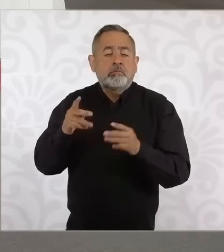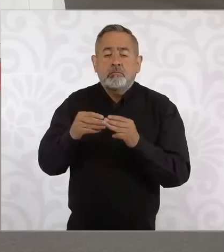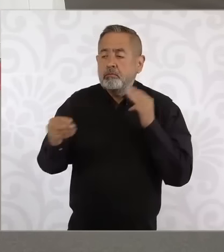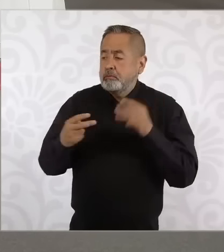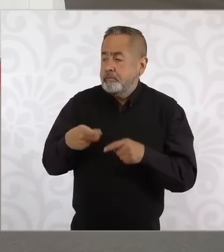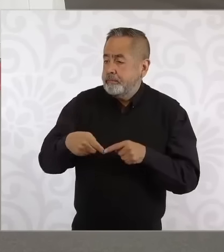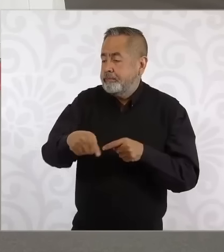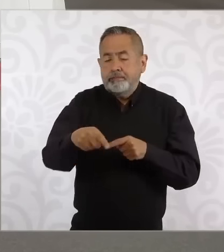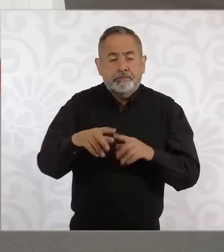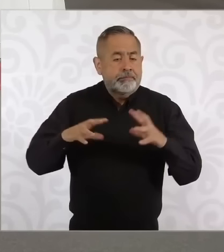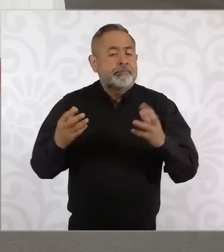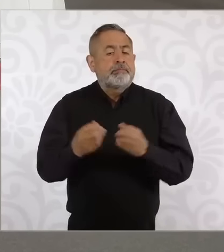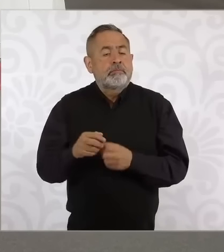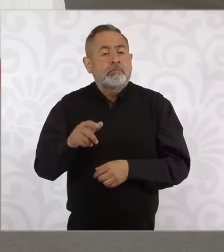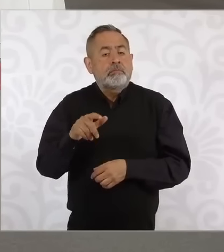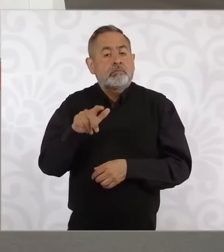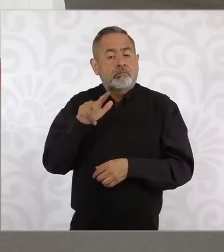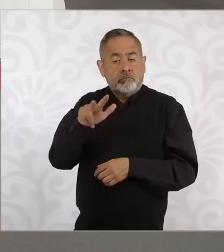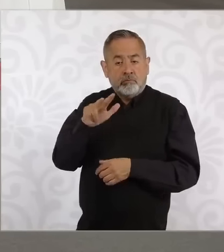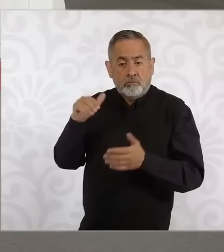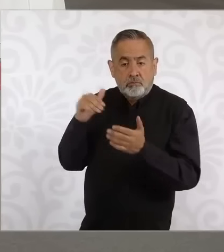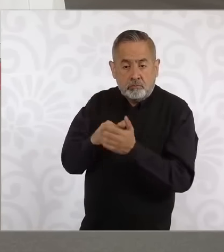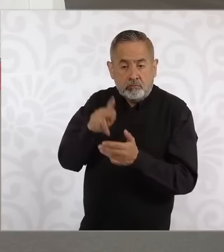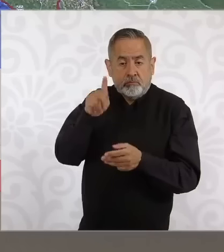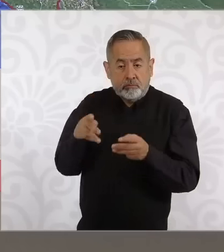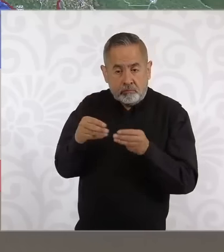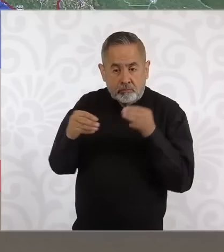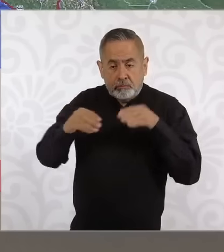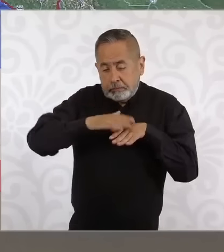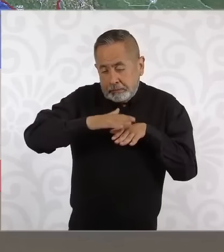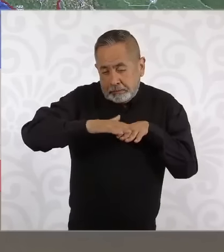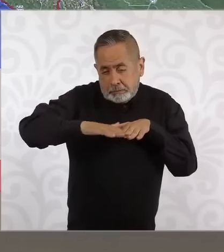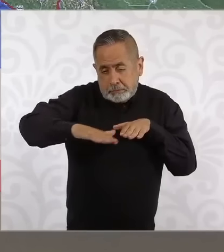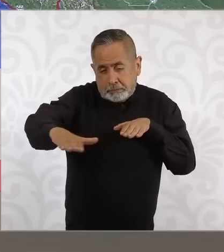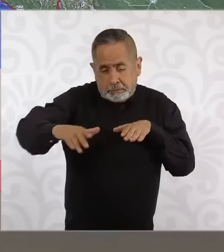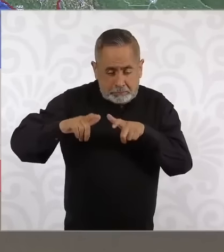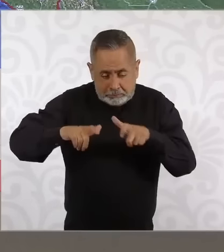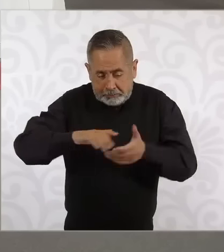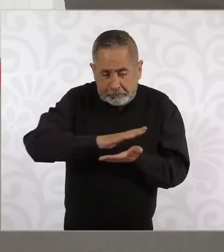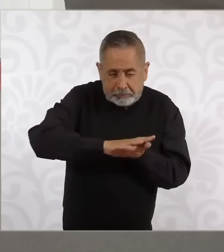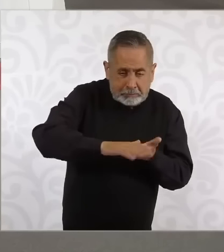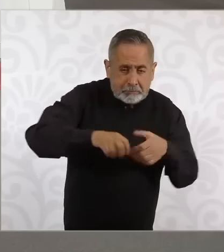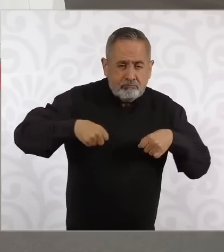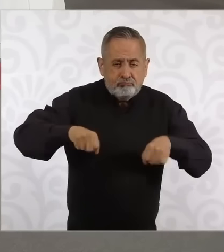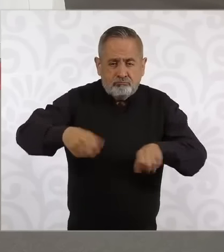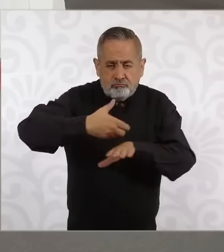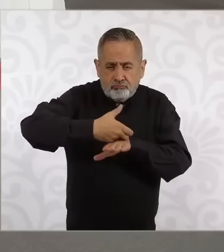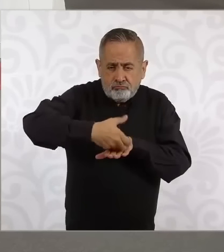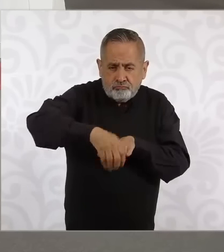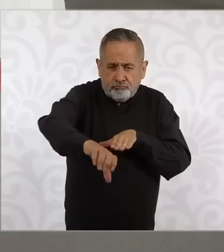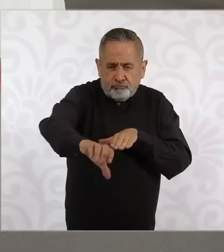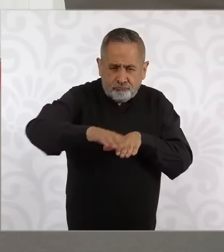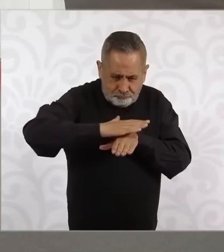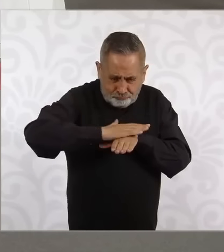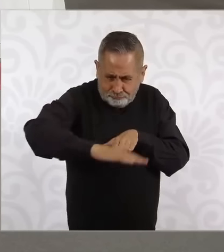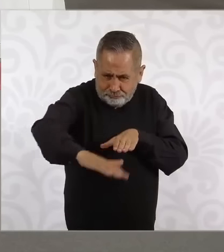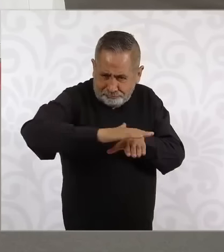año son cerca de 18,000 km de repavimentación y de bacheo e que ya iniciaron en todas las carreteras